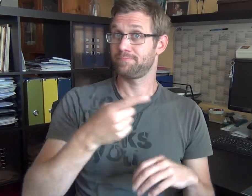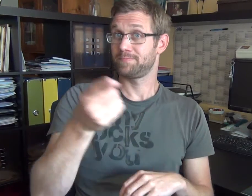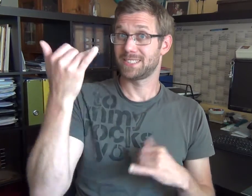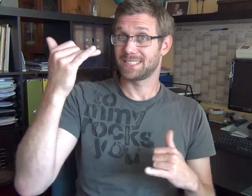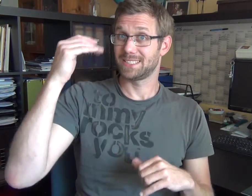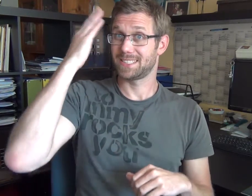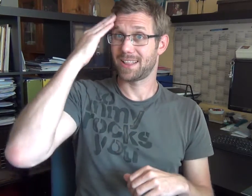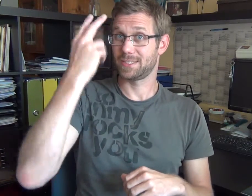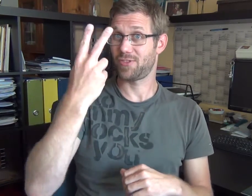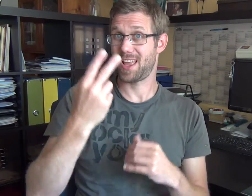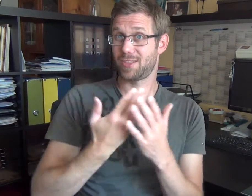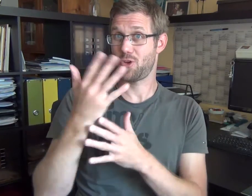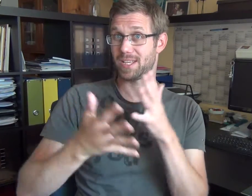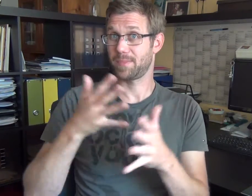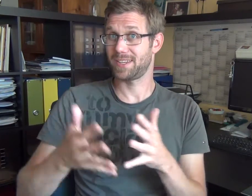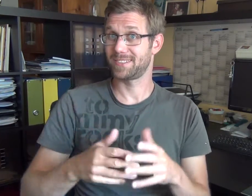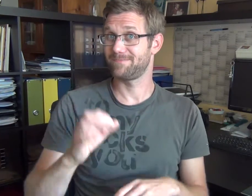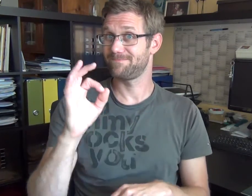Jetzt kennt ihr zwei neue Gebärden.